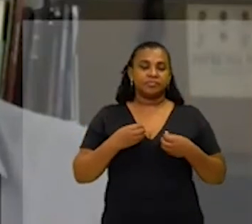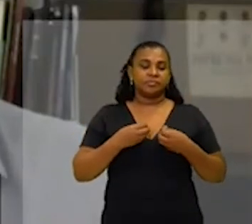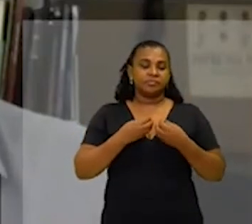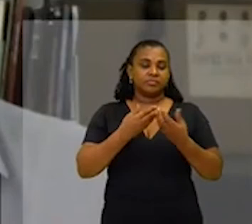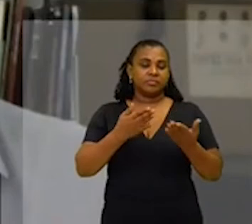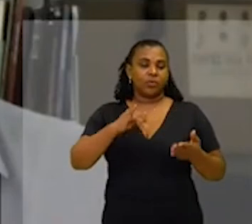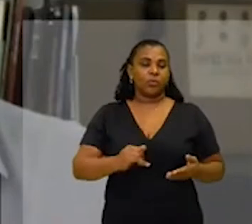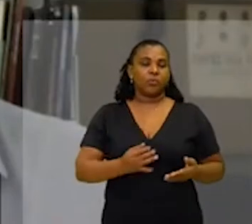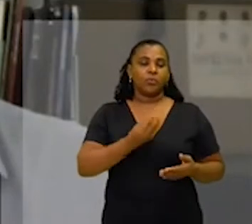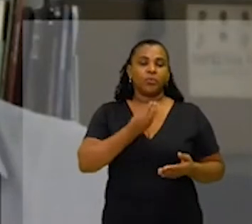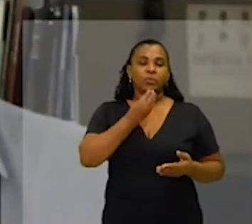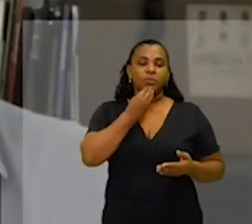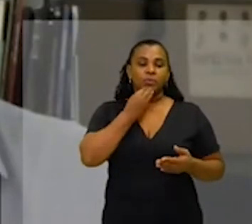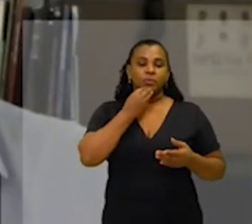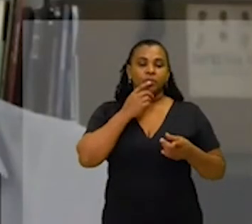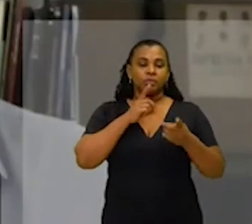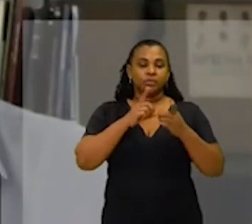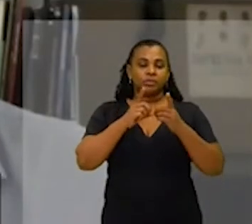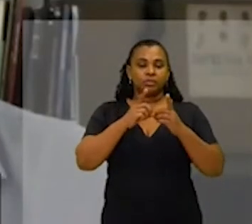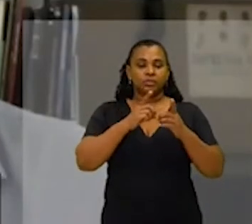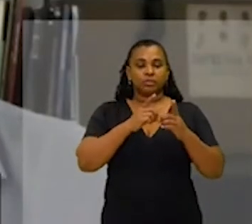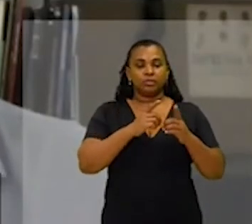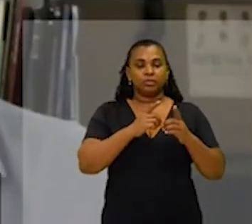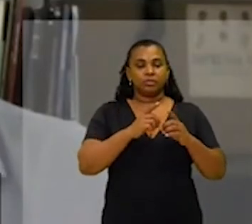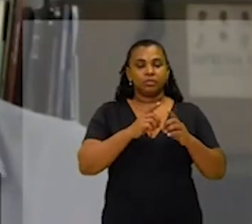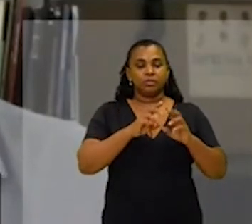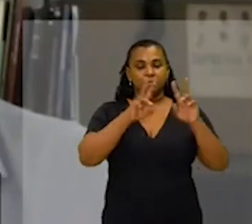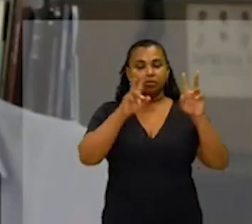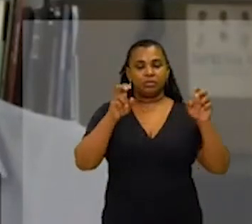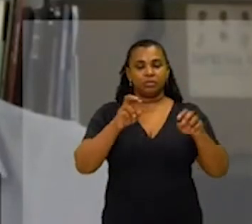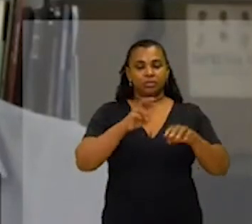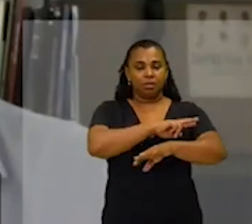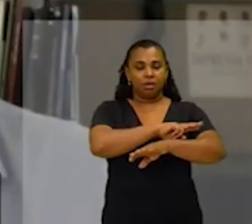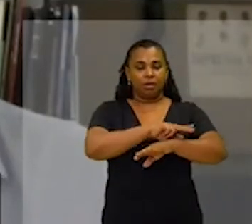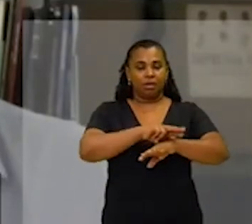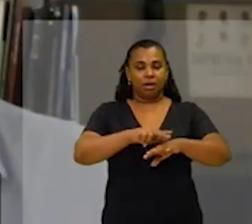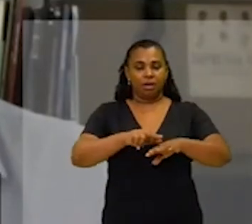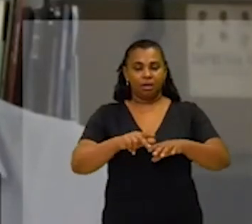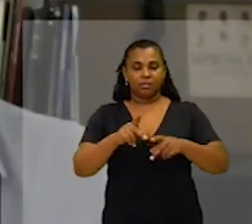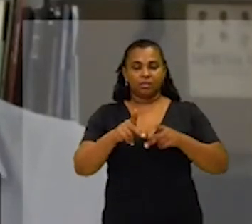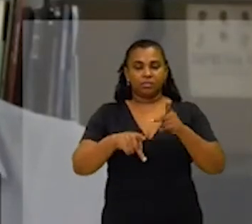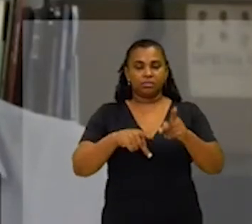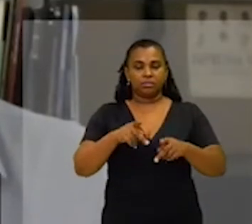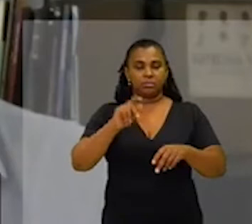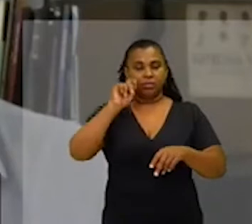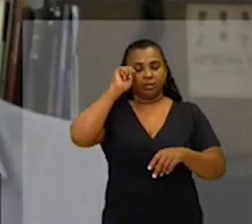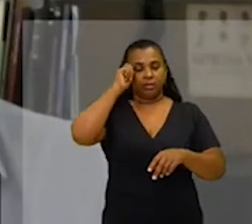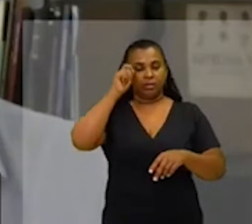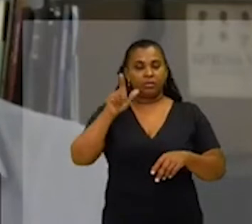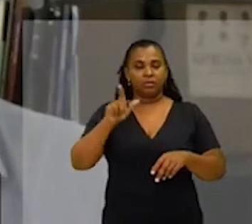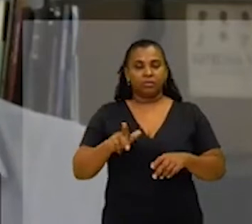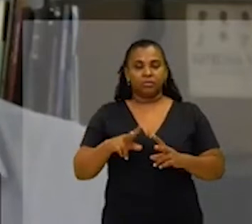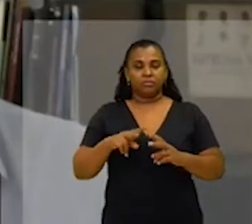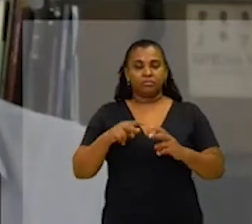para dialogarmos sobre as questões raciais sobre a população negra na Perspectiva negra do Direito